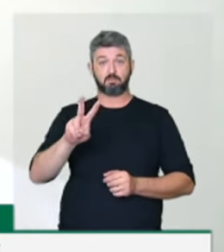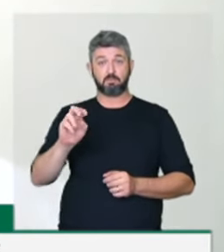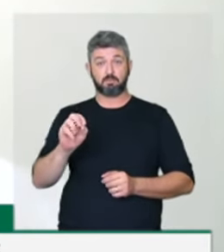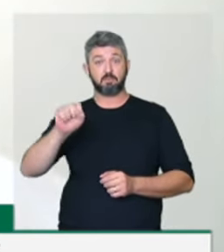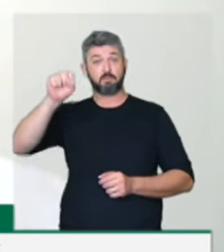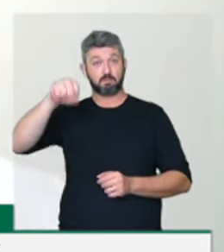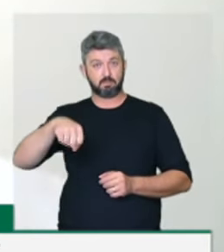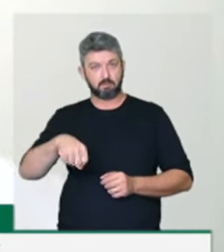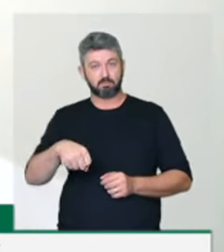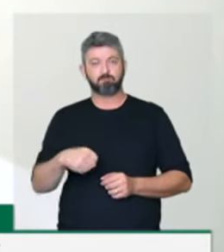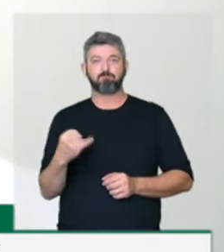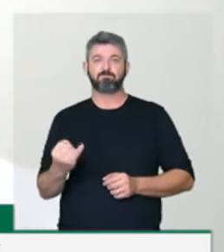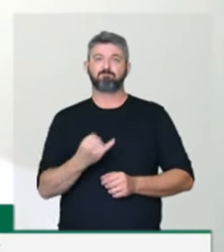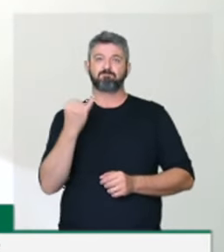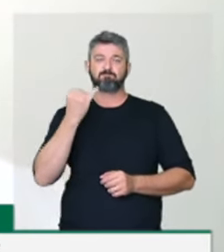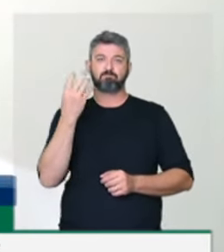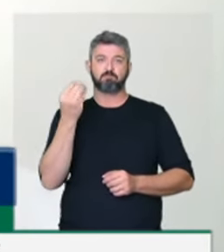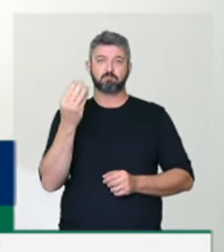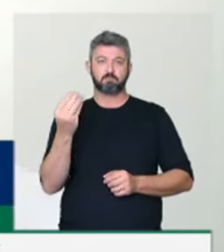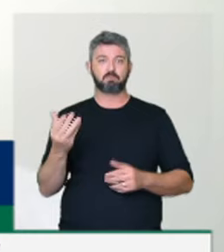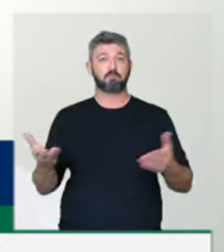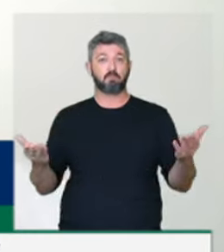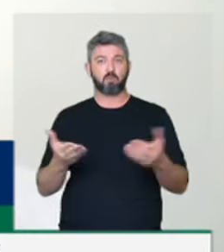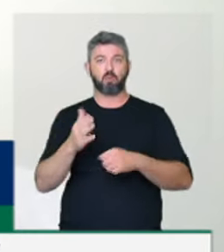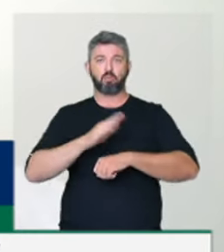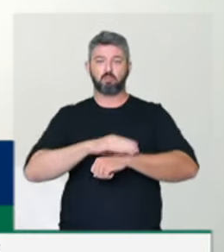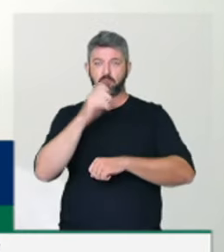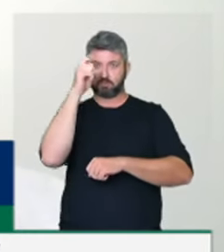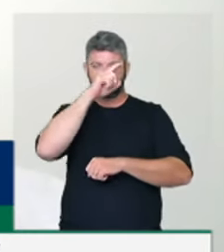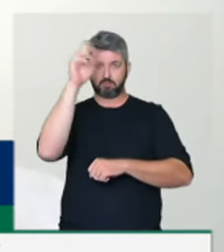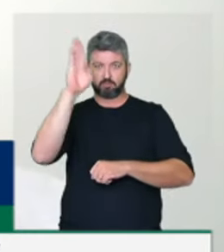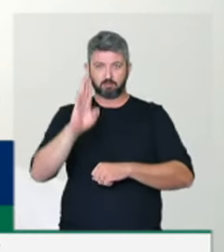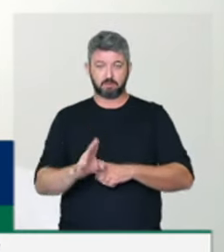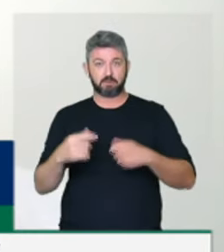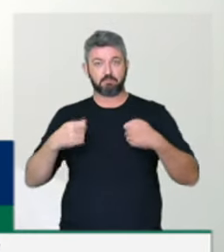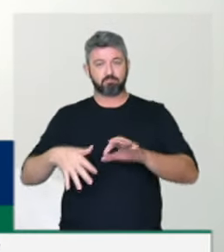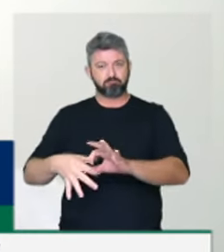UNIR. AQUI NÃO TEM QUE TER MAIS DISCUSSÃO E DISCURSO DE INICIATIVA PRIVADA, DE SUS, A